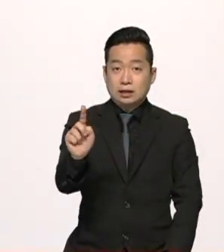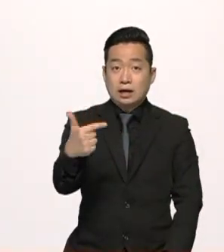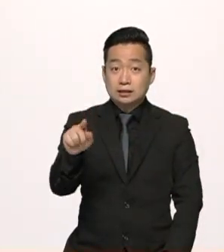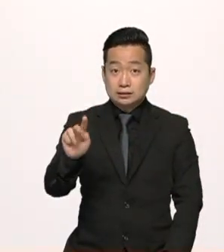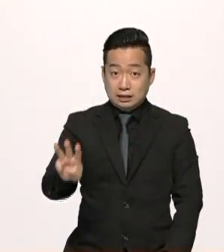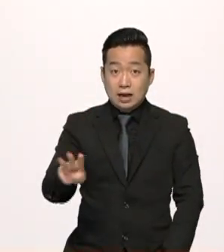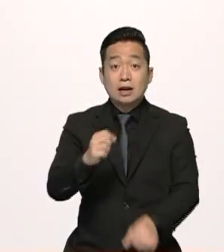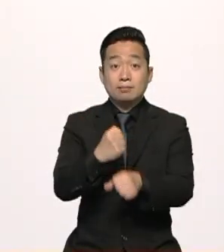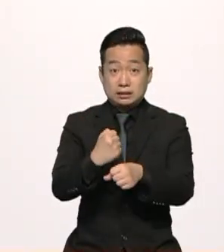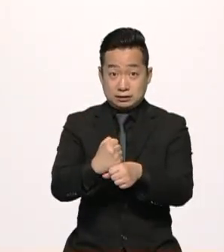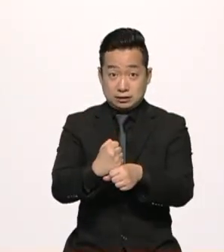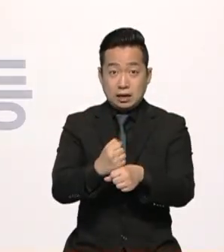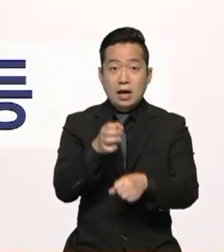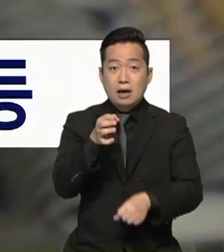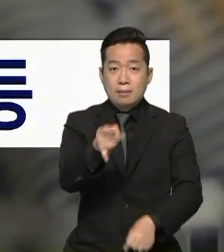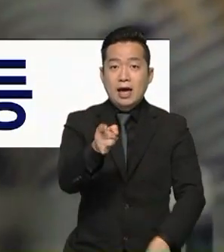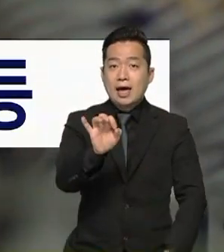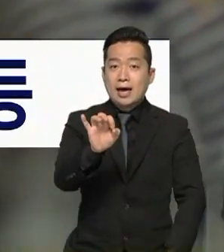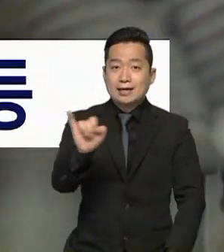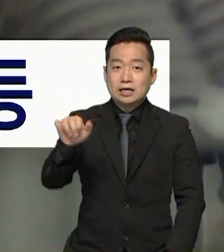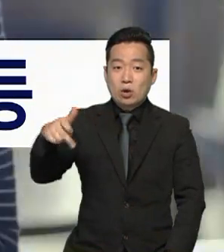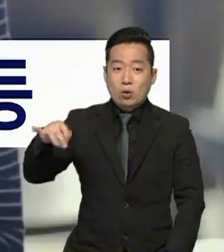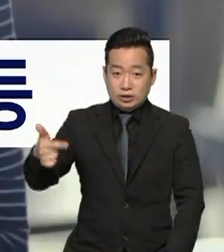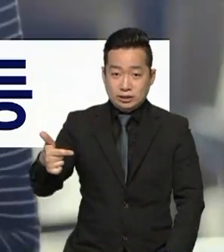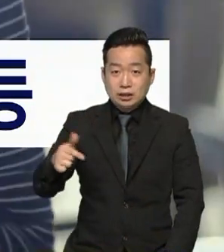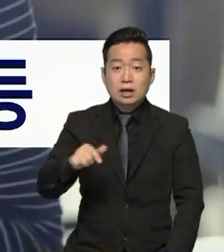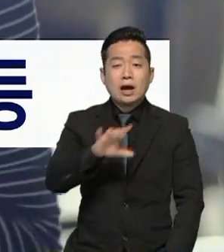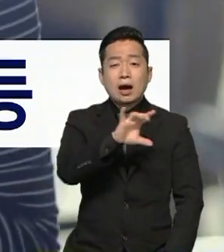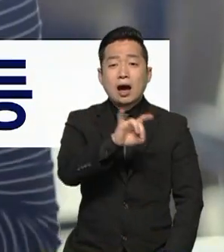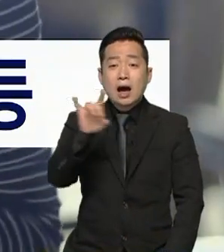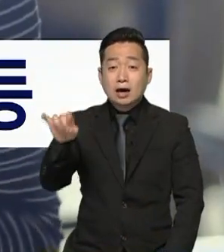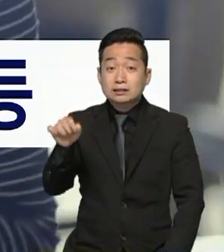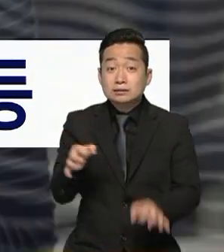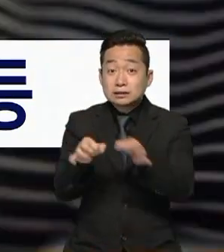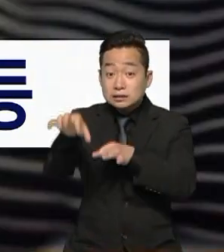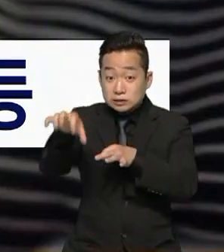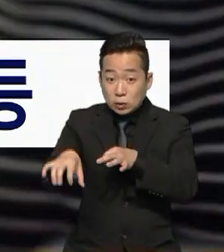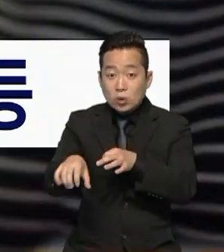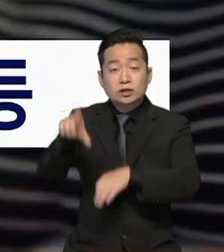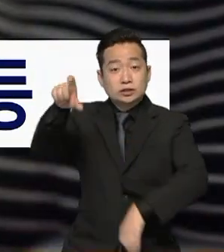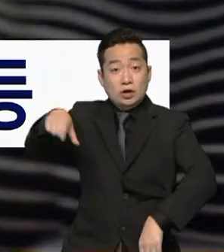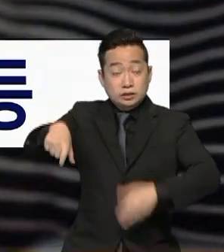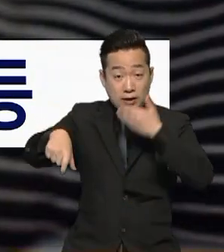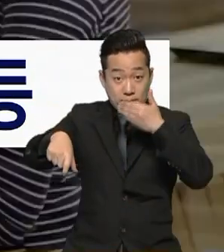한때 일부 식당과 카페 등에서 페이코인으로 결제가 가능했고 가맹점을